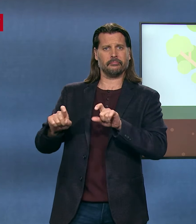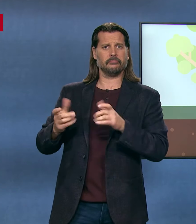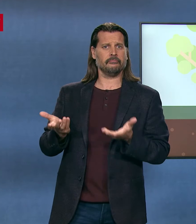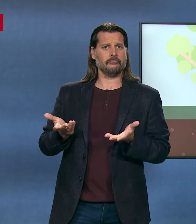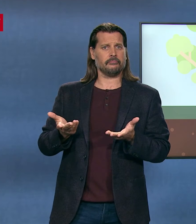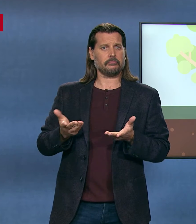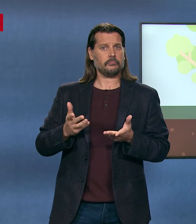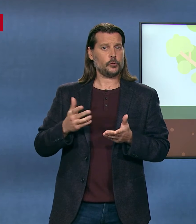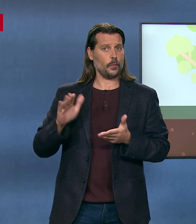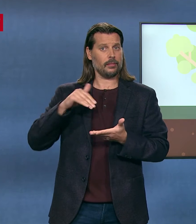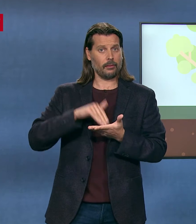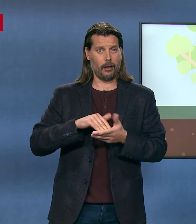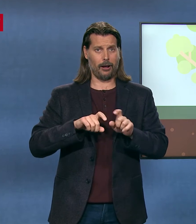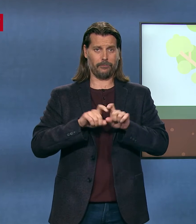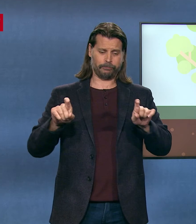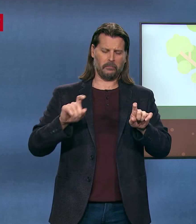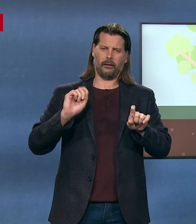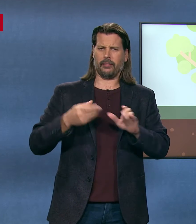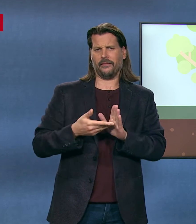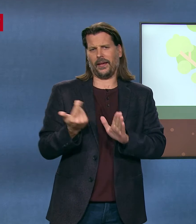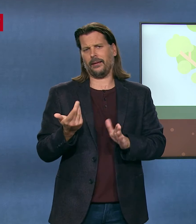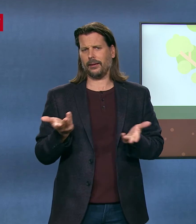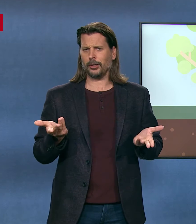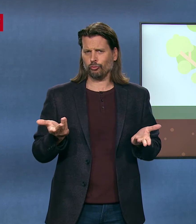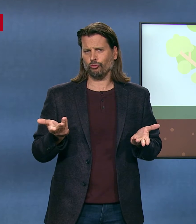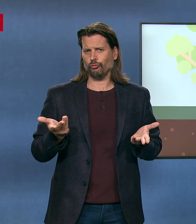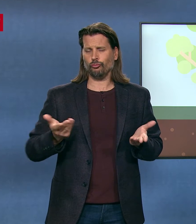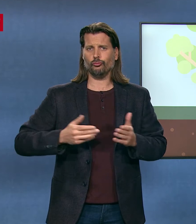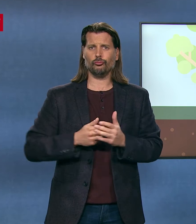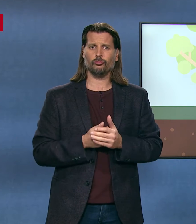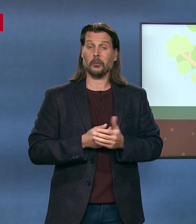Zusätzlich können bereits versiegelte Flächen auch wieder entsiegelt werden: